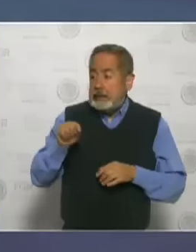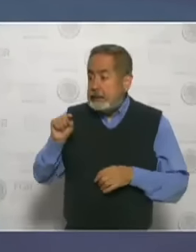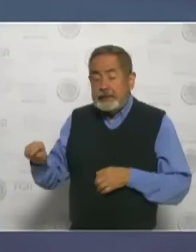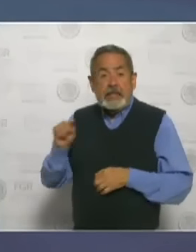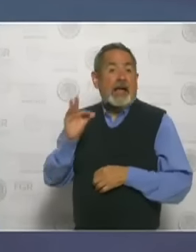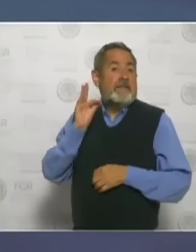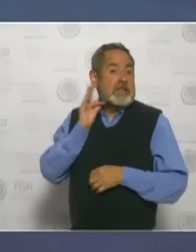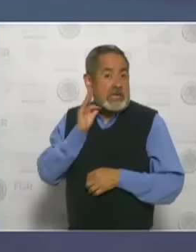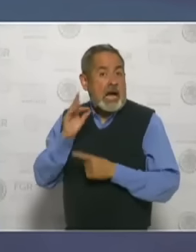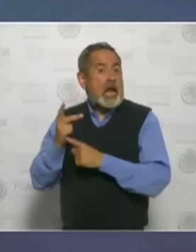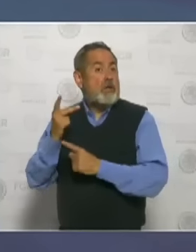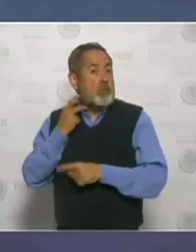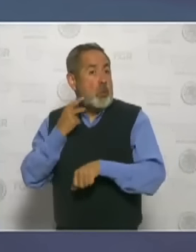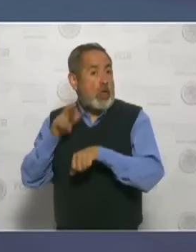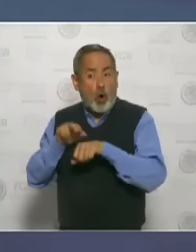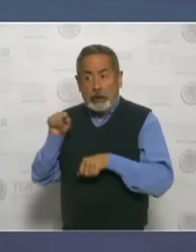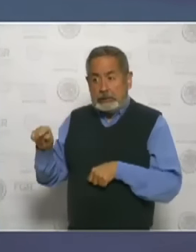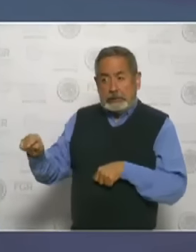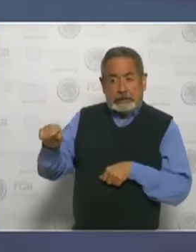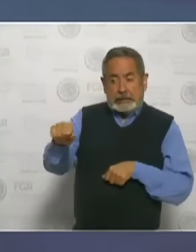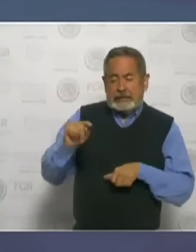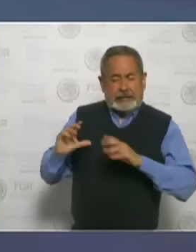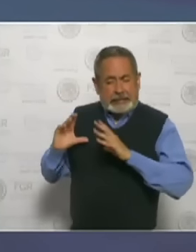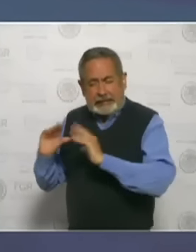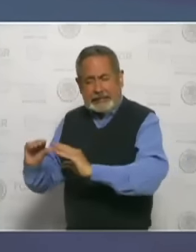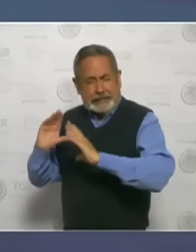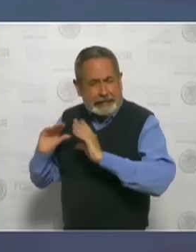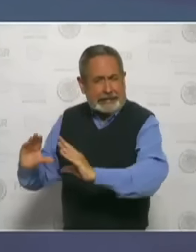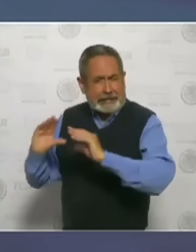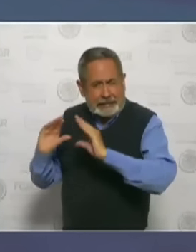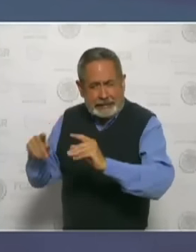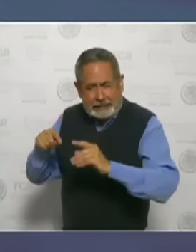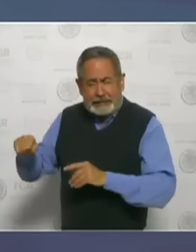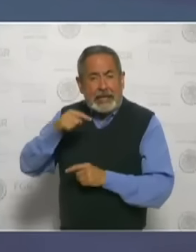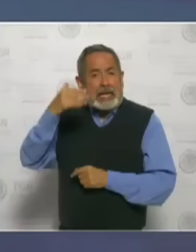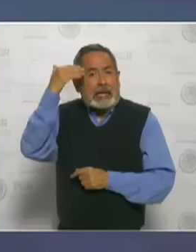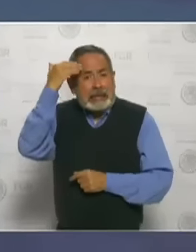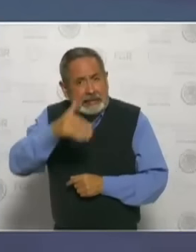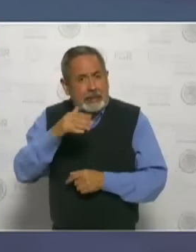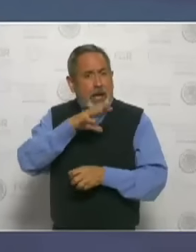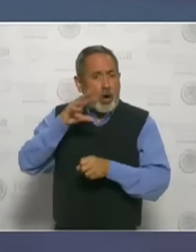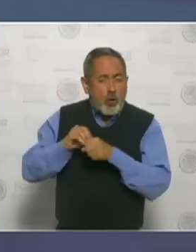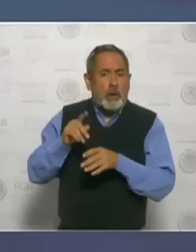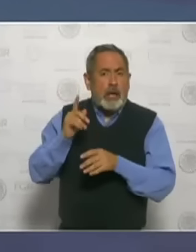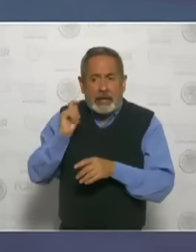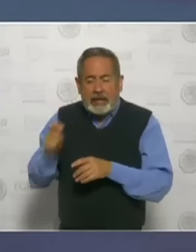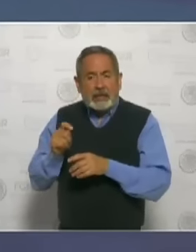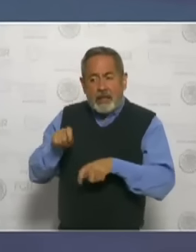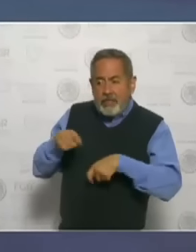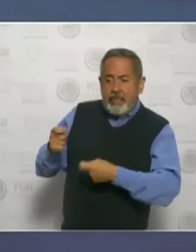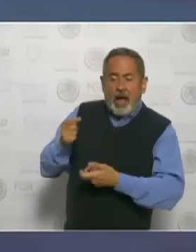procuradurías del país cuenten con un mínimo necesario de infraestructura y capital humano